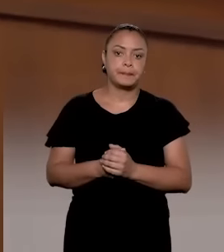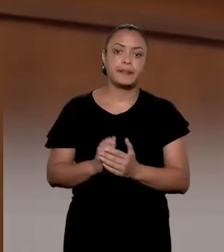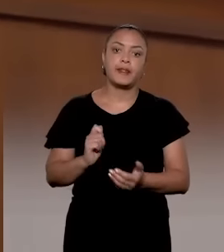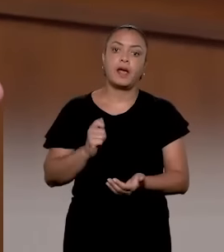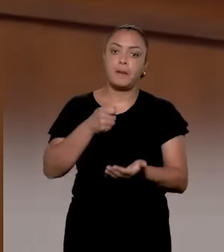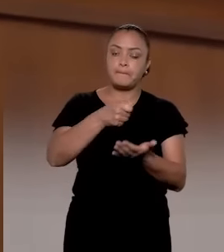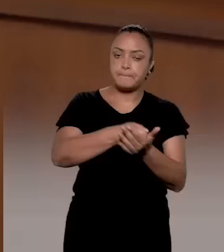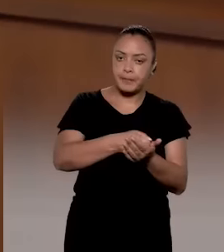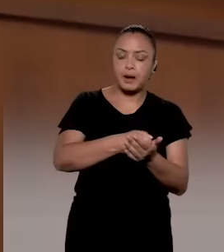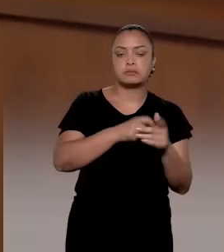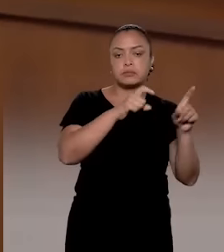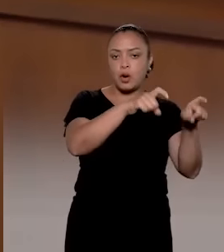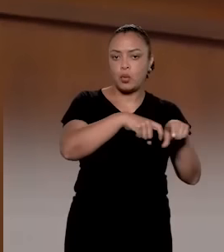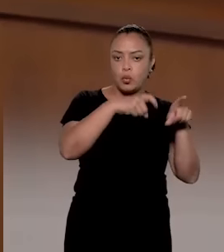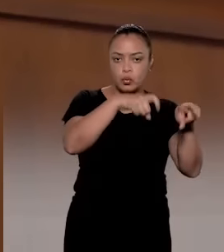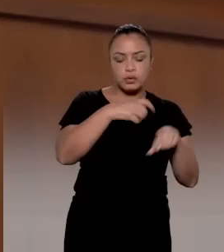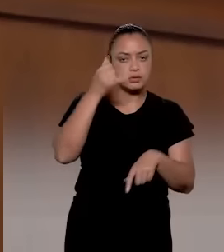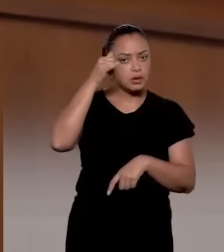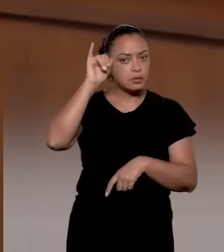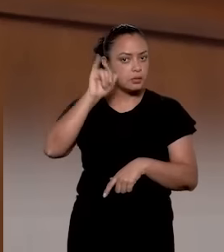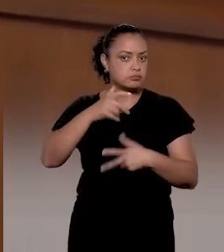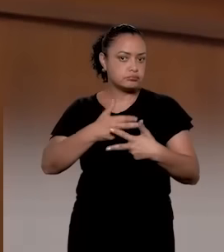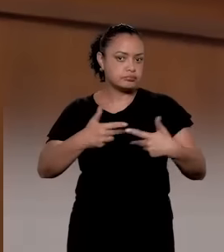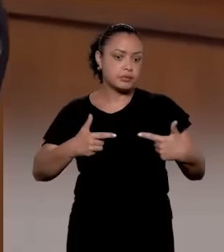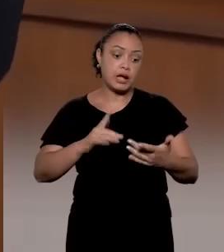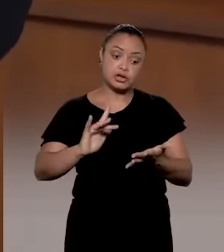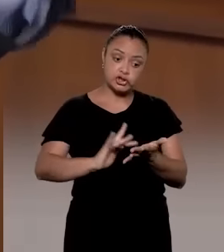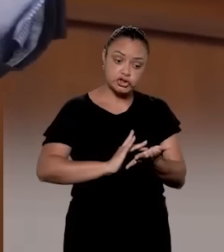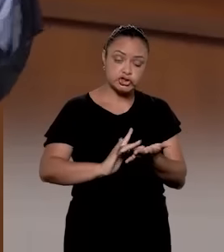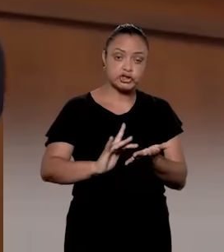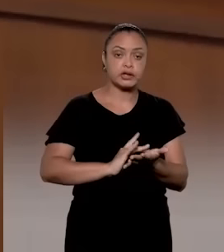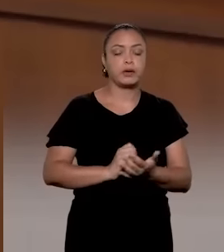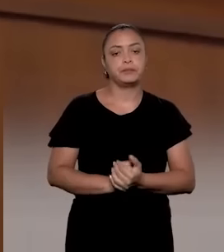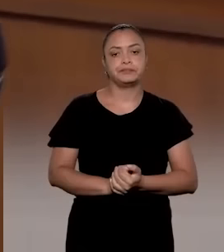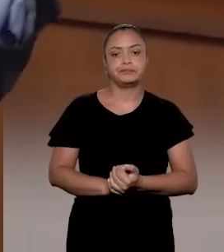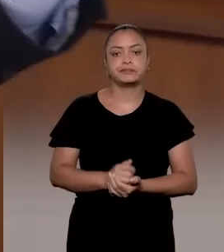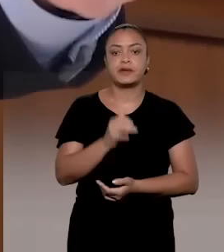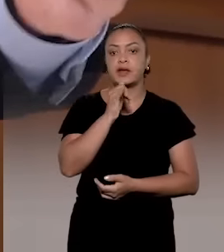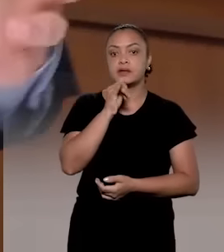custeio agrícola, custeio pecuário, em jornada digital. Então, alguém que está lá em Paragominas,